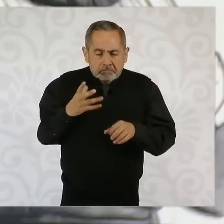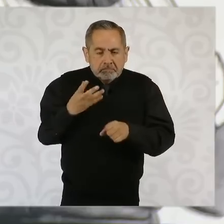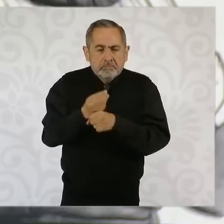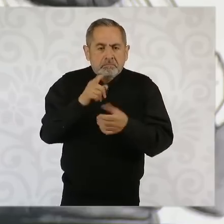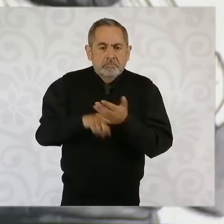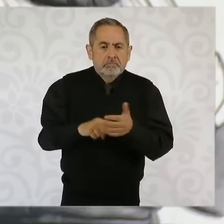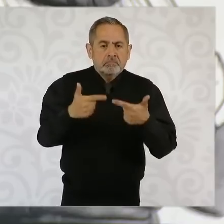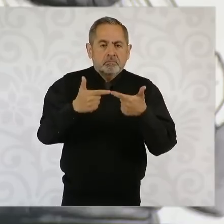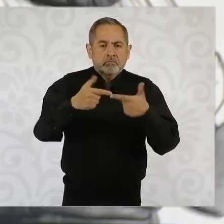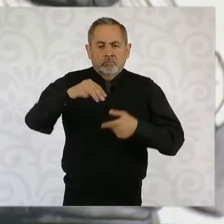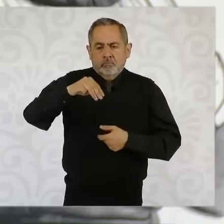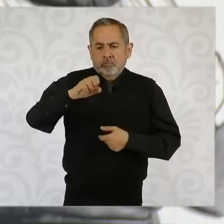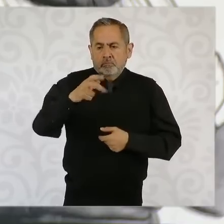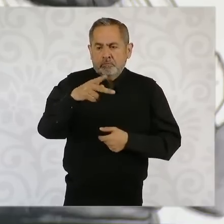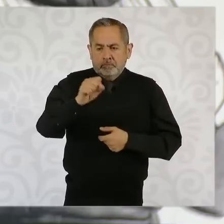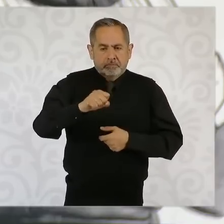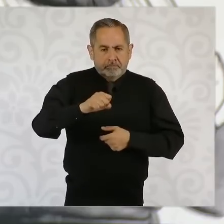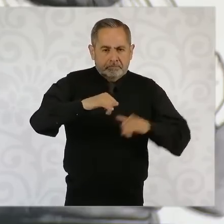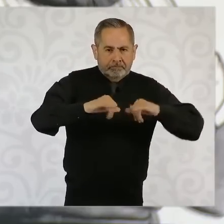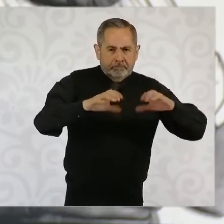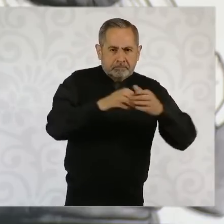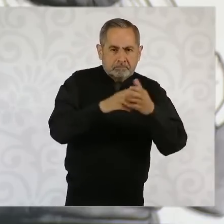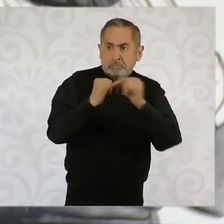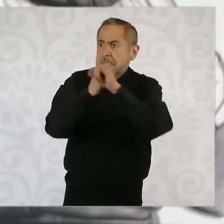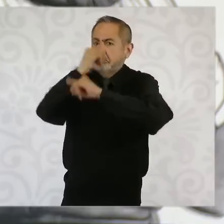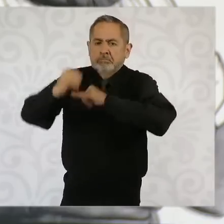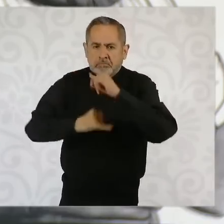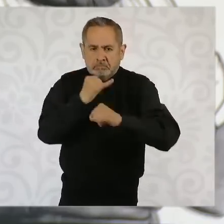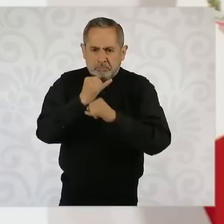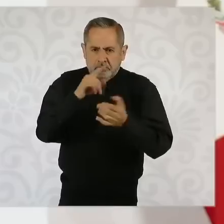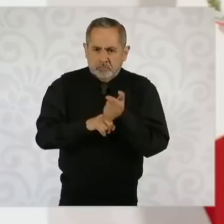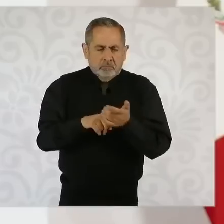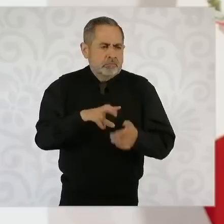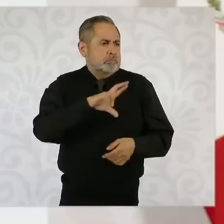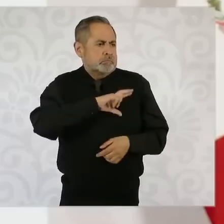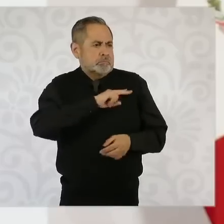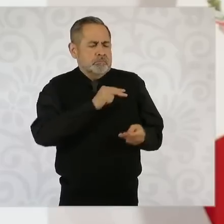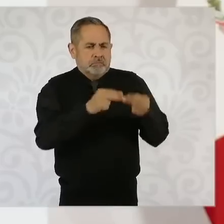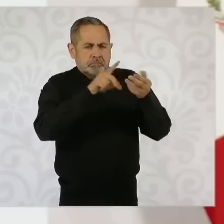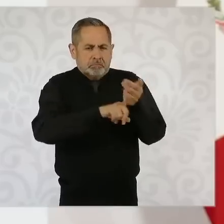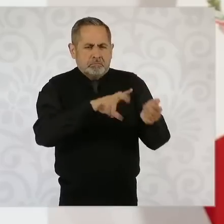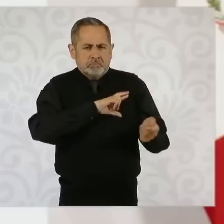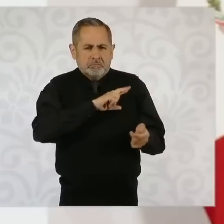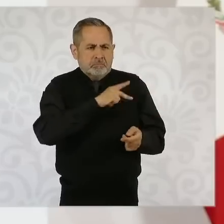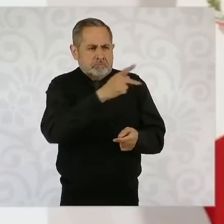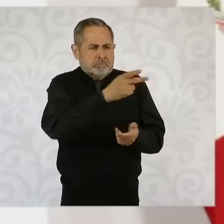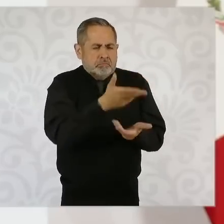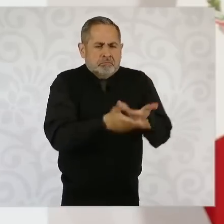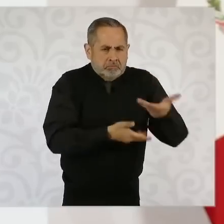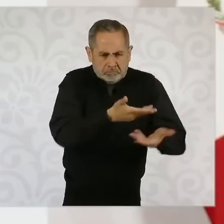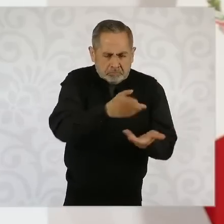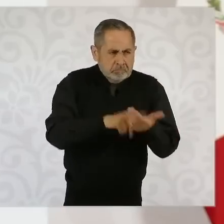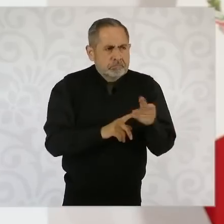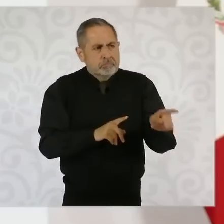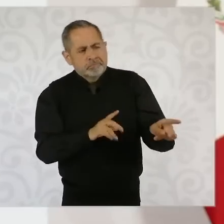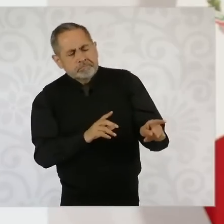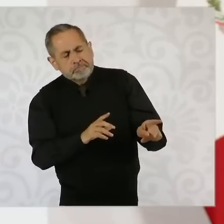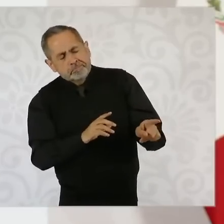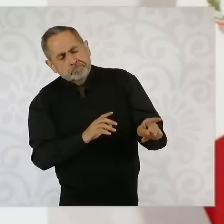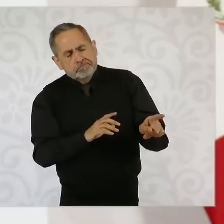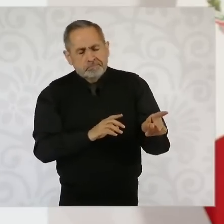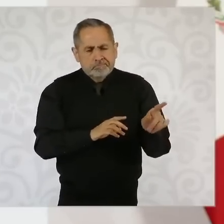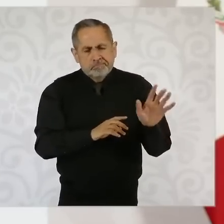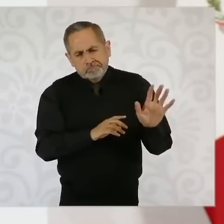Maps pues no es una norma internacional es una empresa privada que tiene este servicio queene